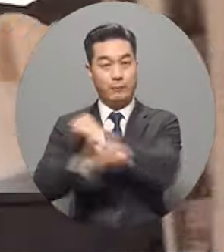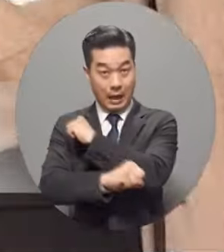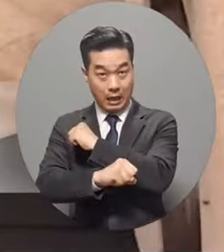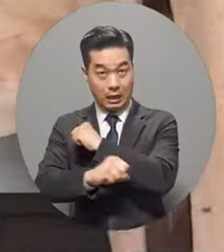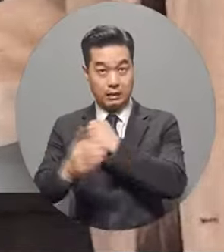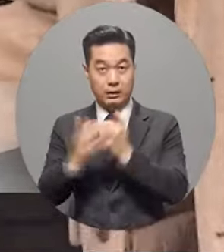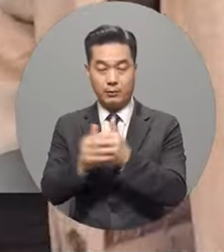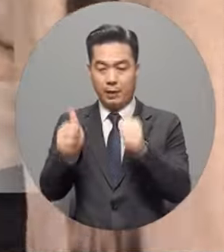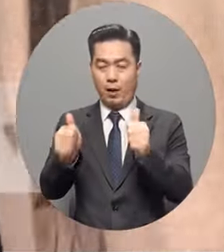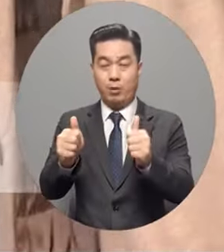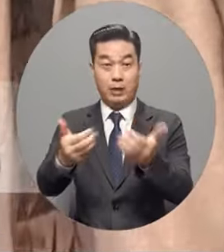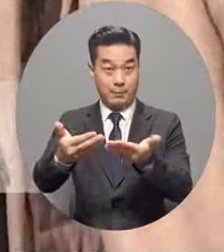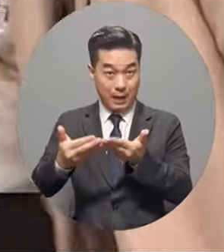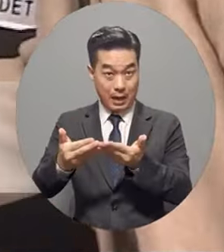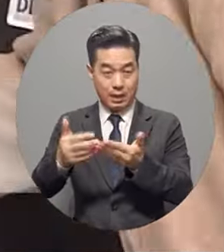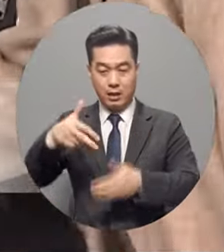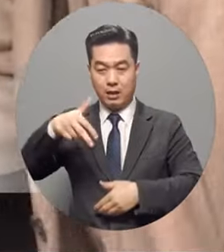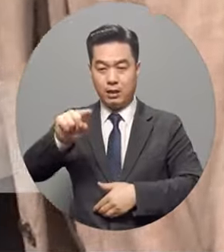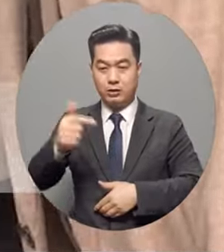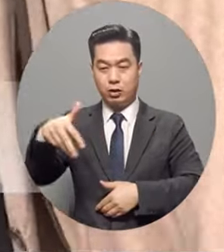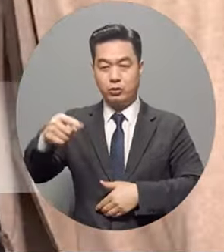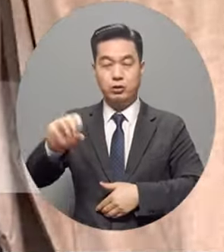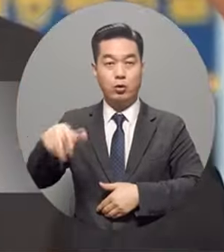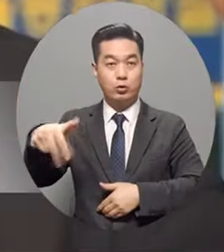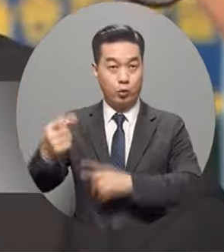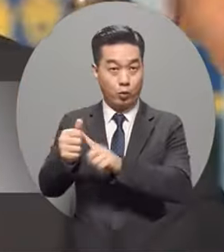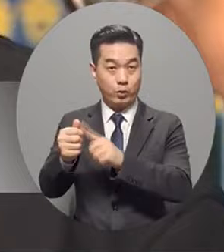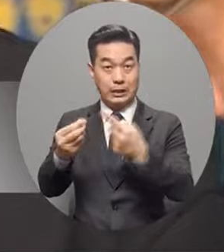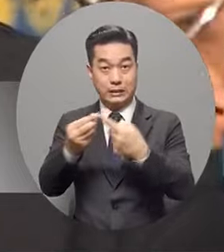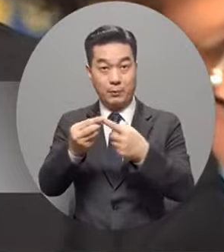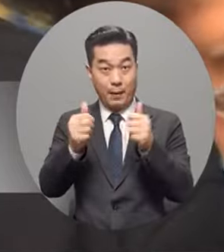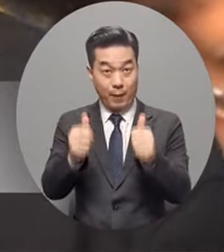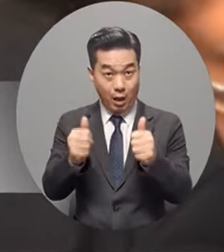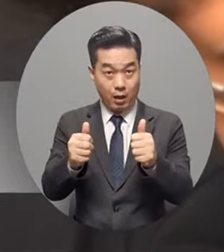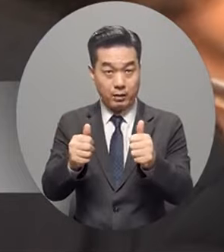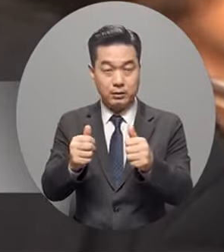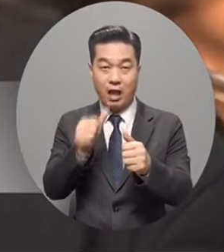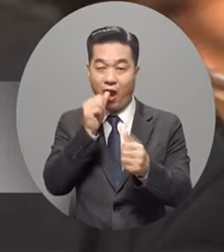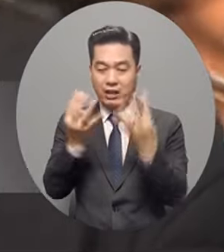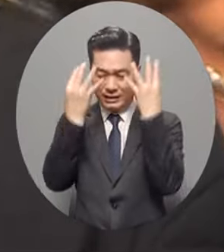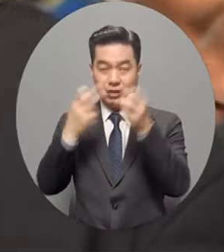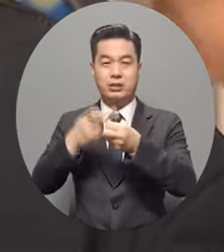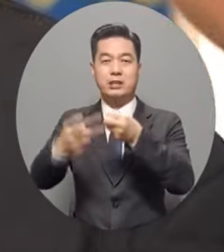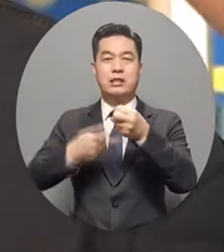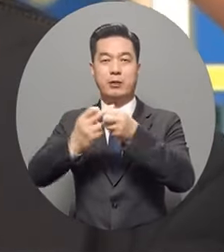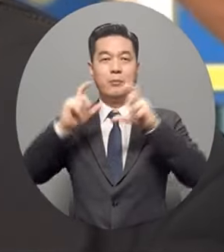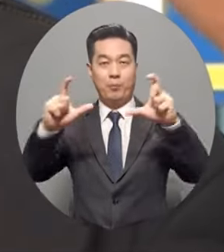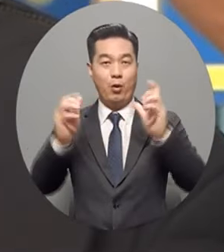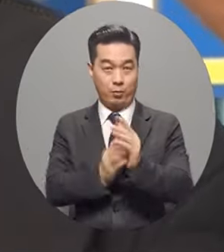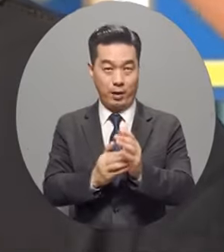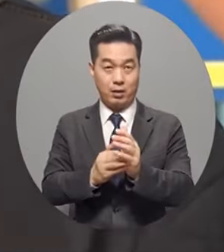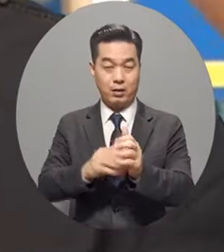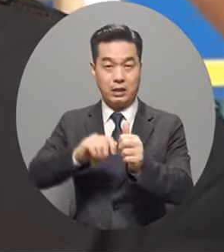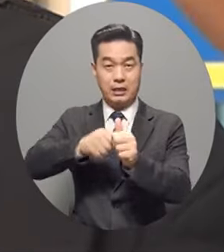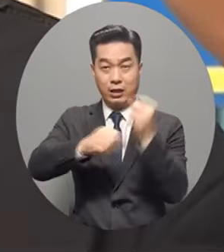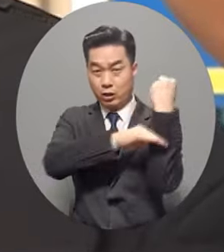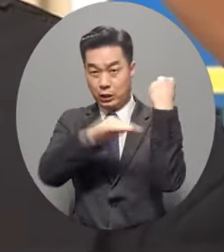(기자) 27명에게 30억 원을 가로챈 혐의로구속돼 법정에 세워진 전청조 씨에게 1심 법원이 징역 12년을 선고했습니다.